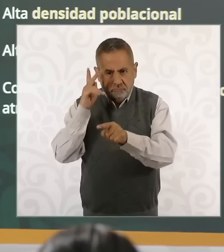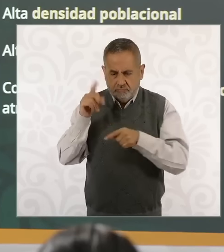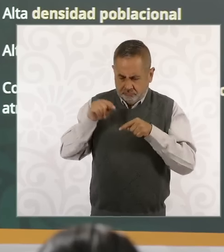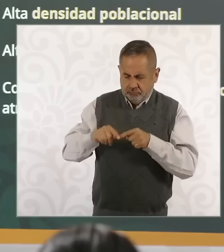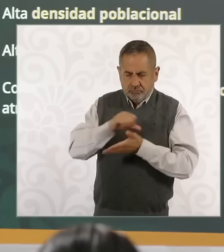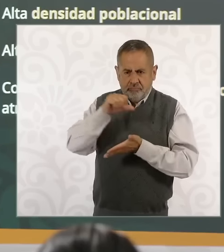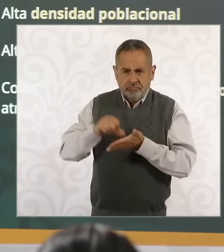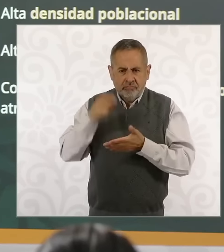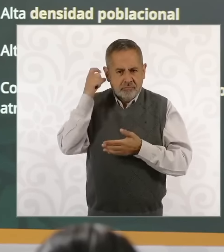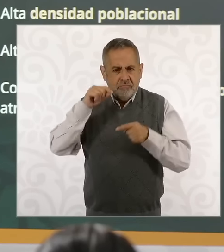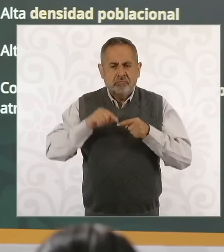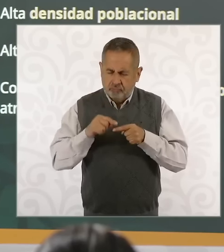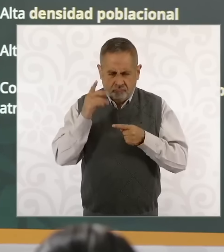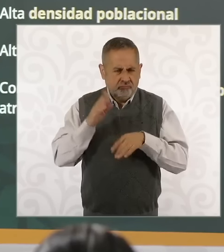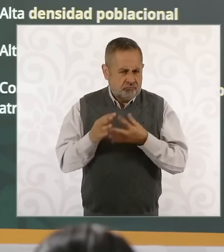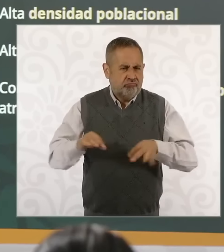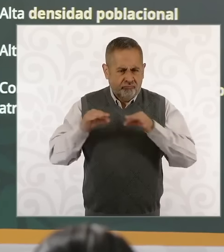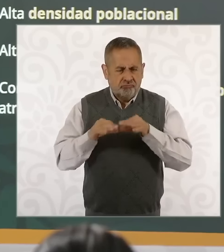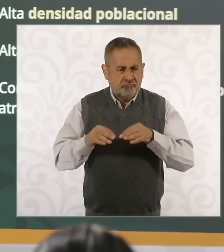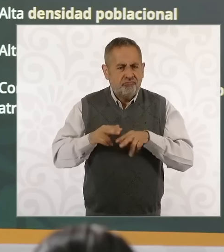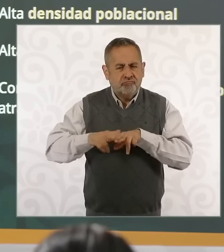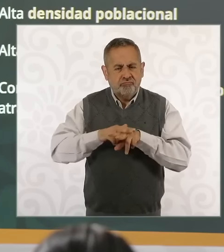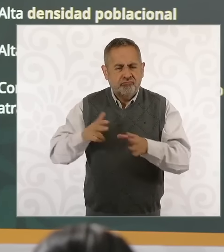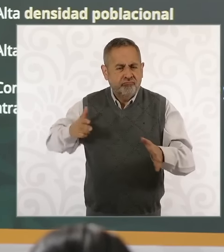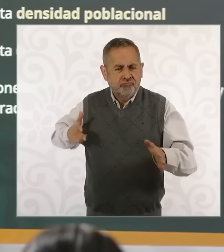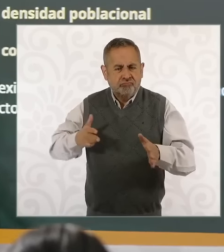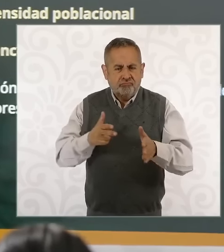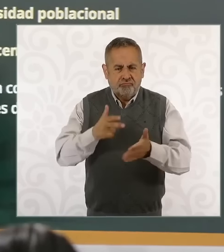al estar en el centro de Querétaro, lo que vamos a hacer para poder ocupar el espacio es que se va